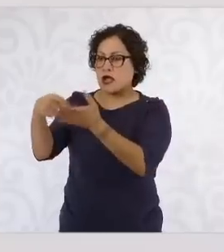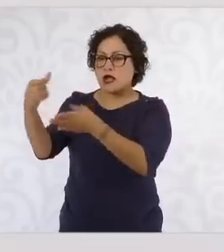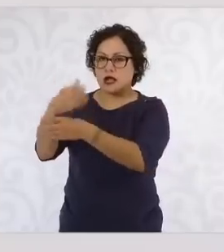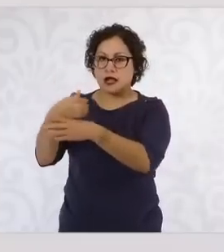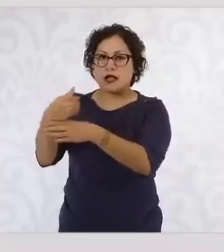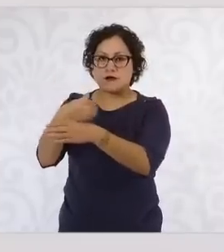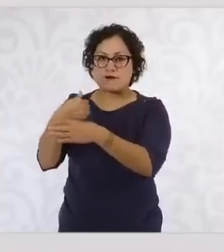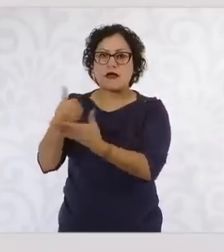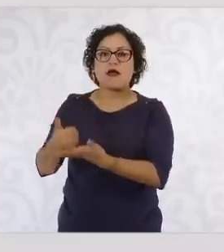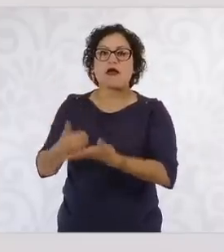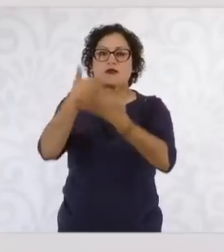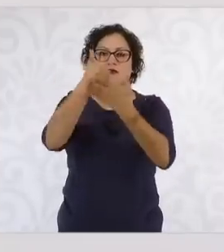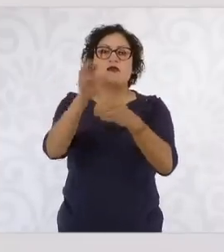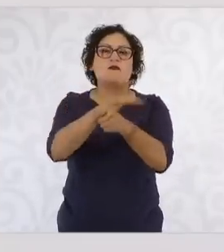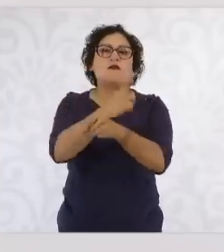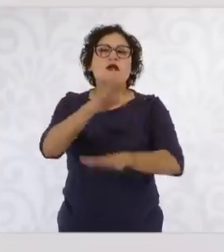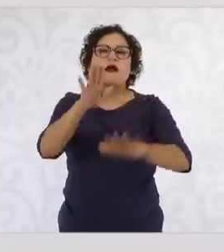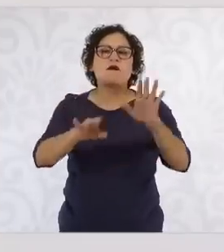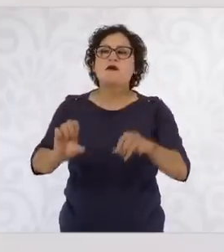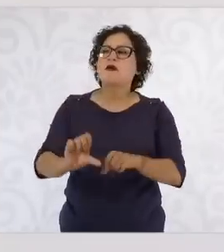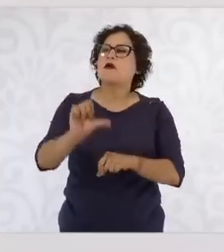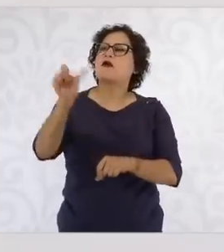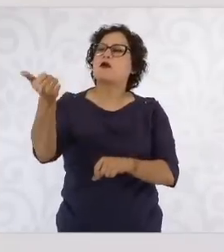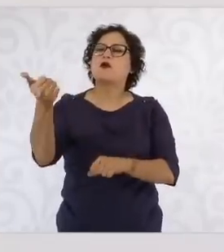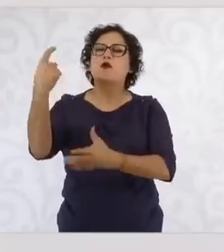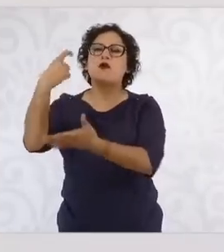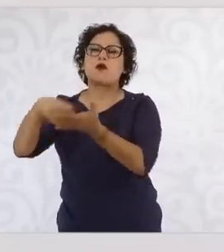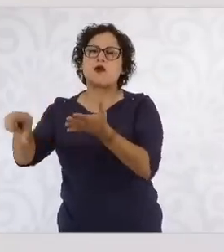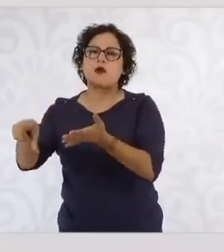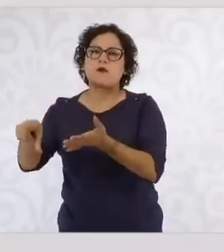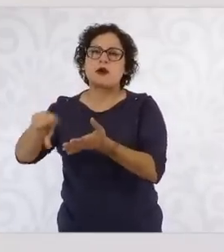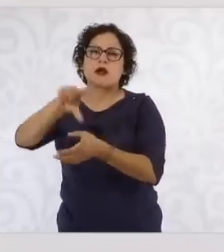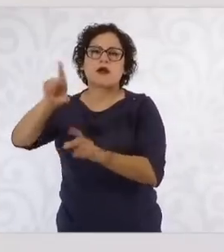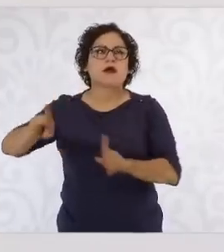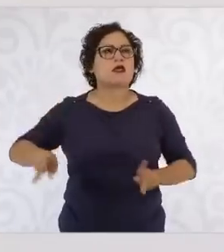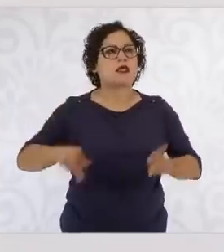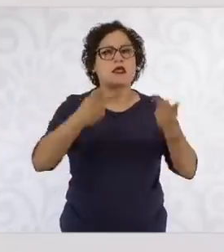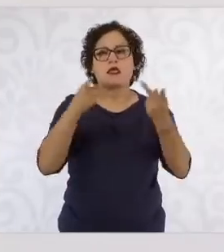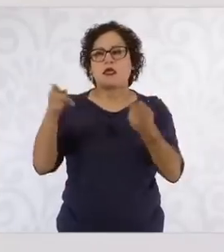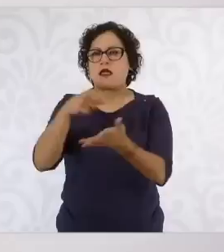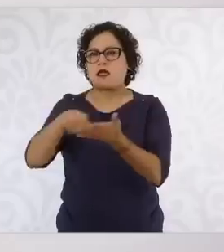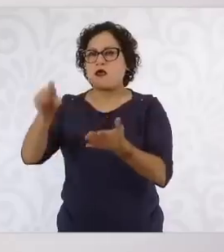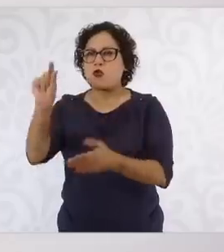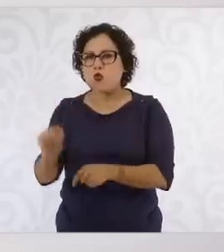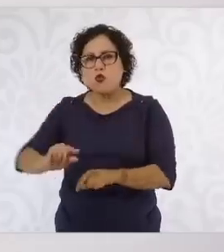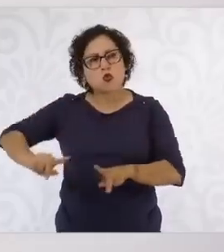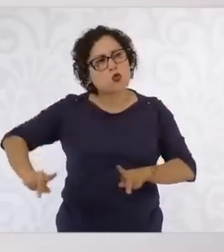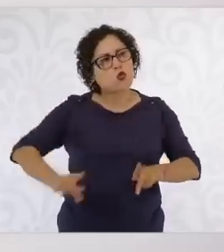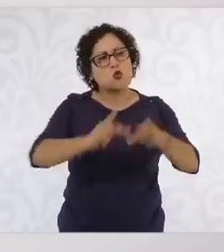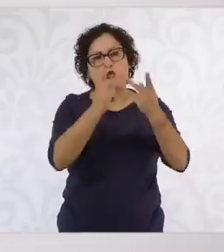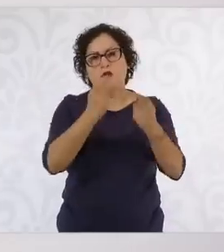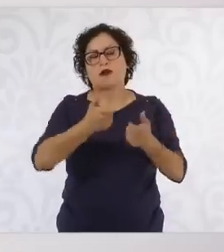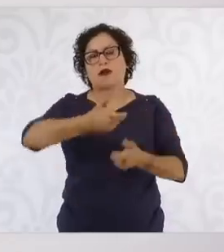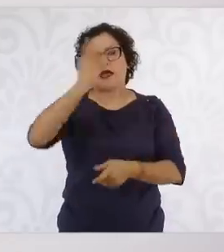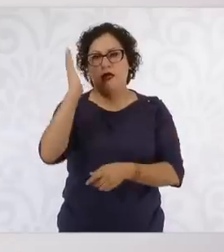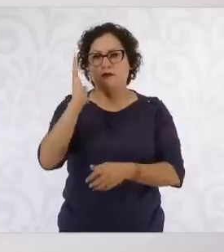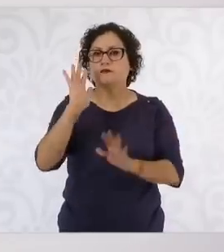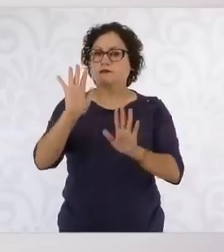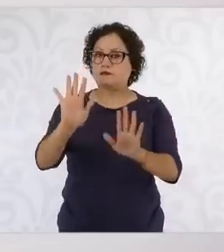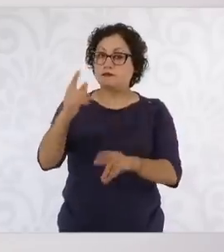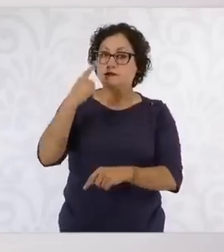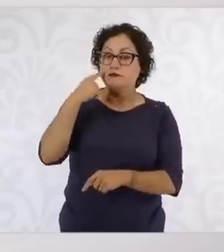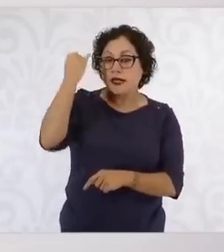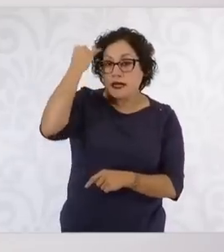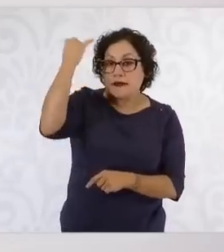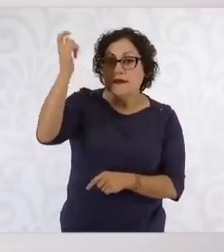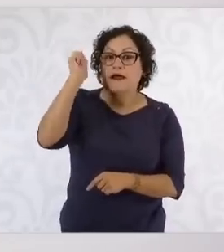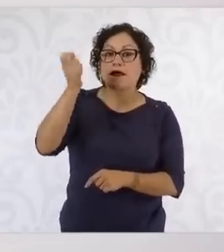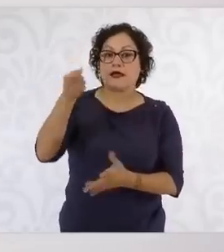veces castiga muchísimo al productor incluso ide es procesar el café en las tiendas bienestar se